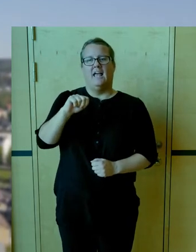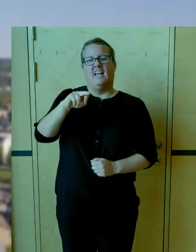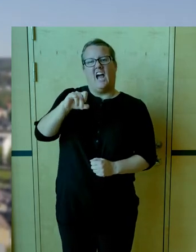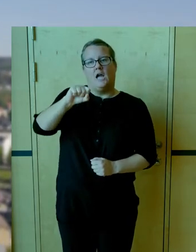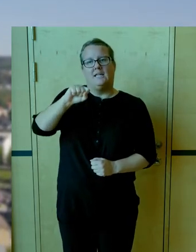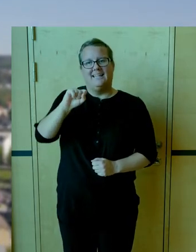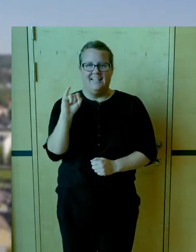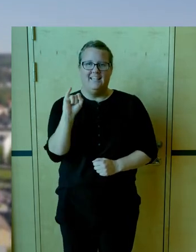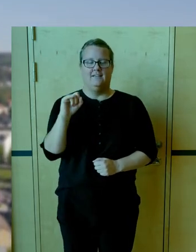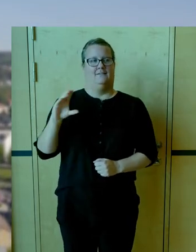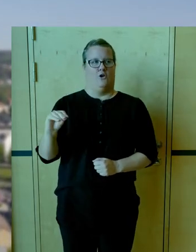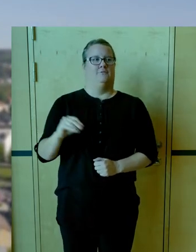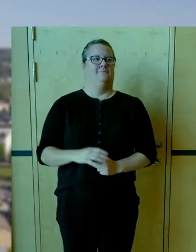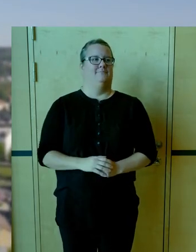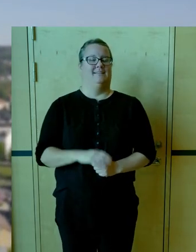Jaha Stig Pettersson